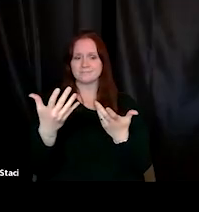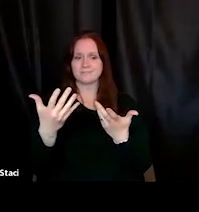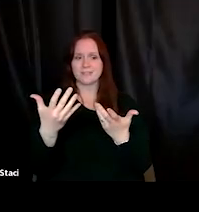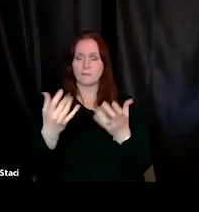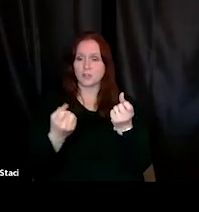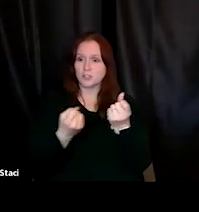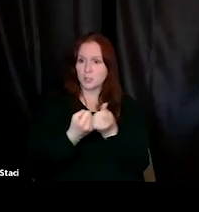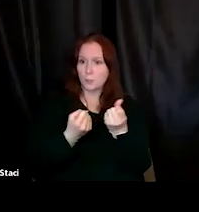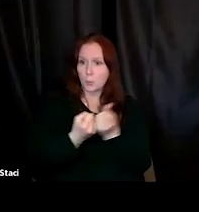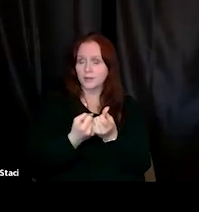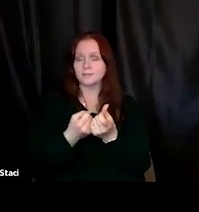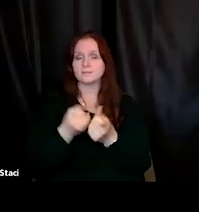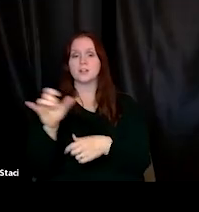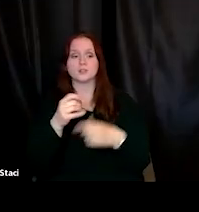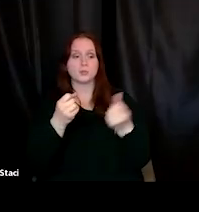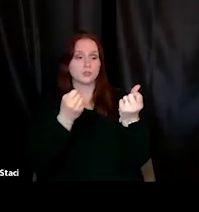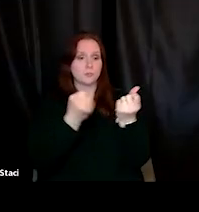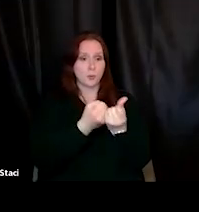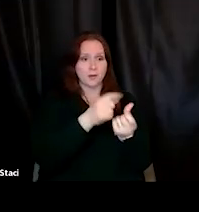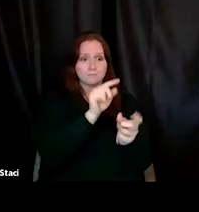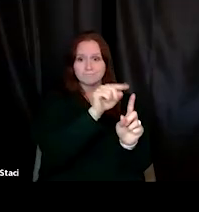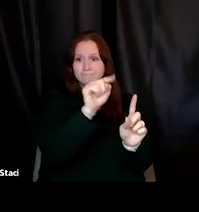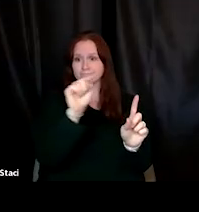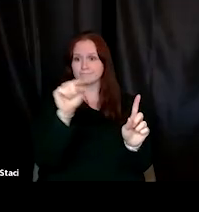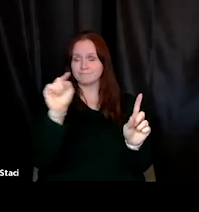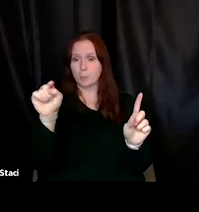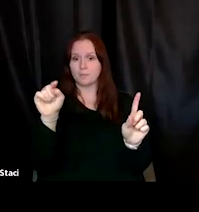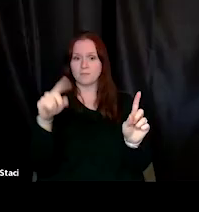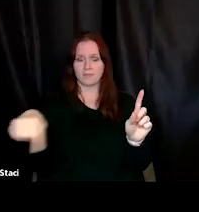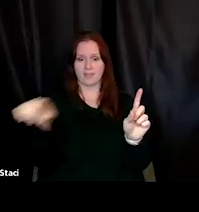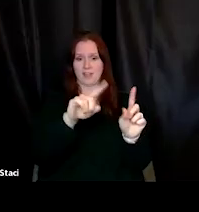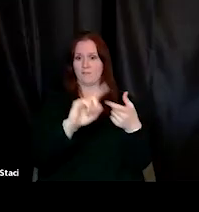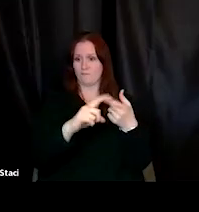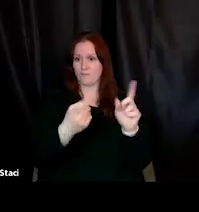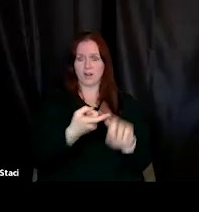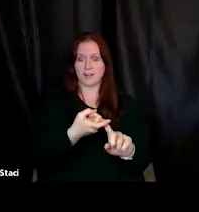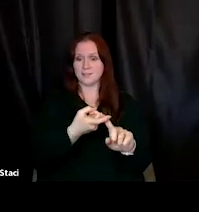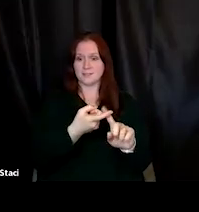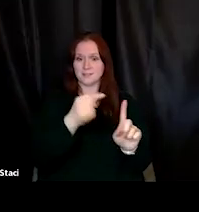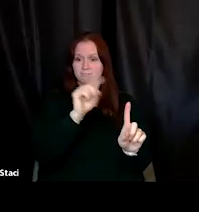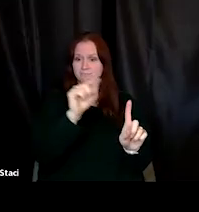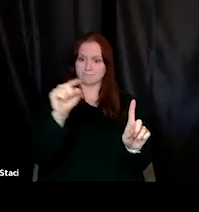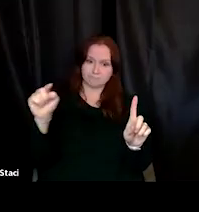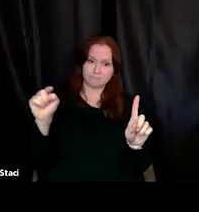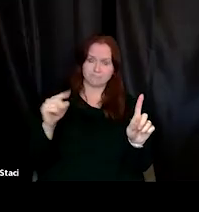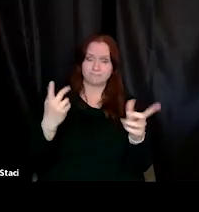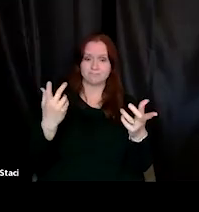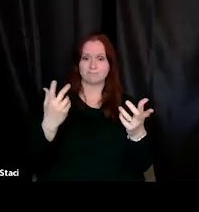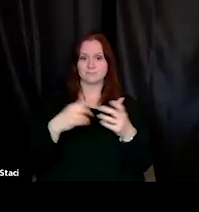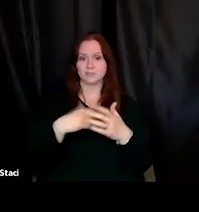[Pam] La Seguridad Social anunció un gran paso en un esfuerzo de varios años para simplificar los procesos para las personas